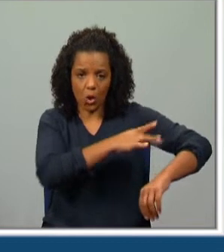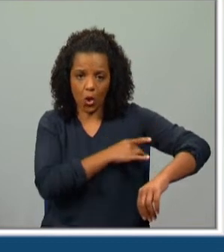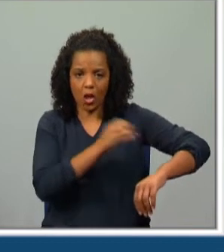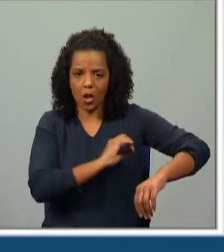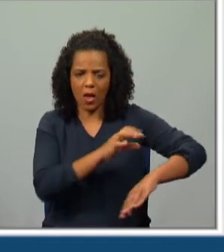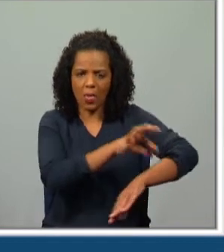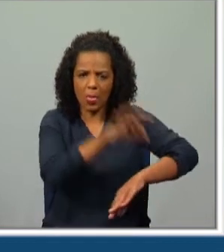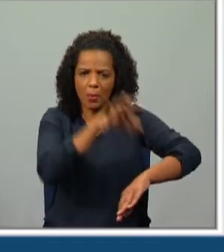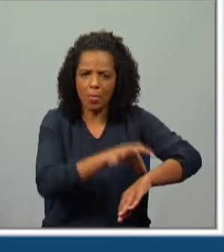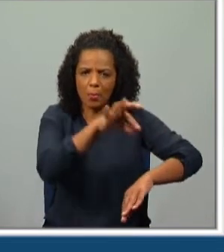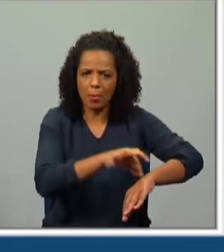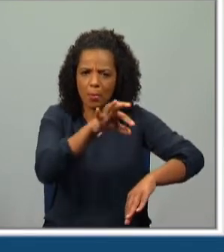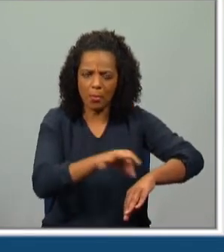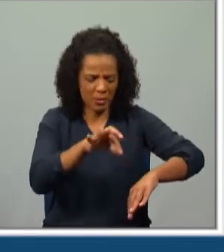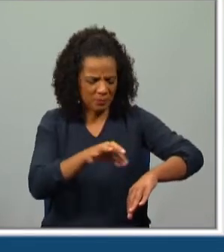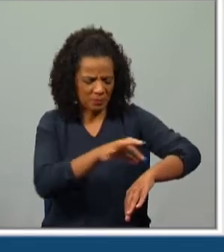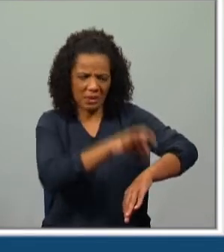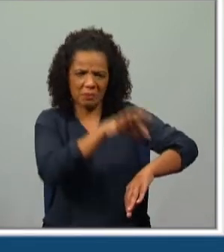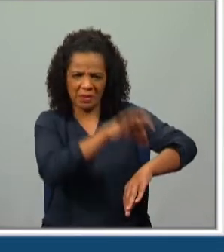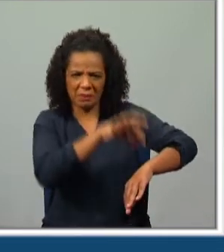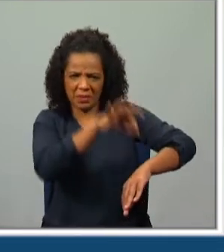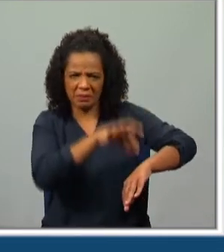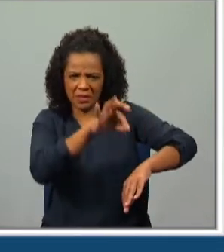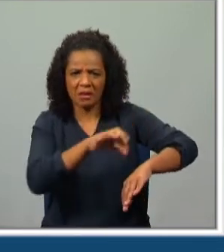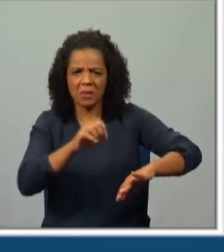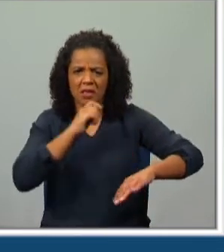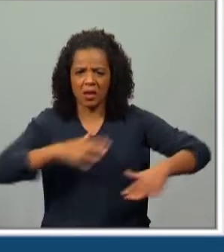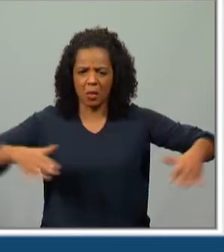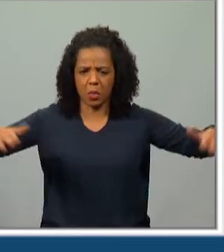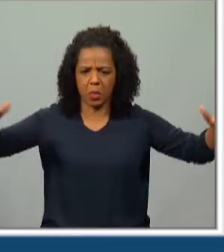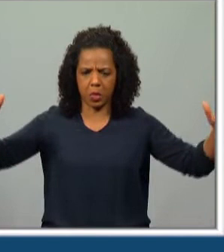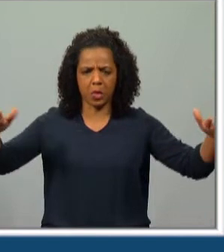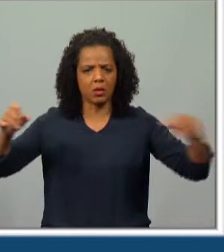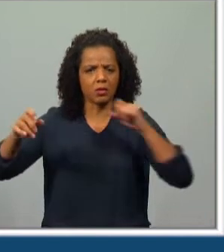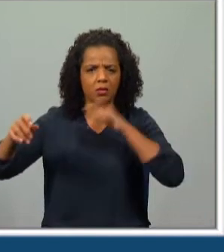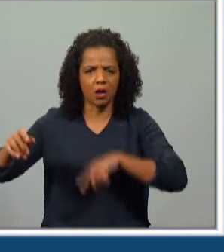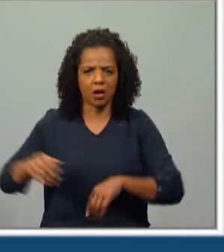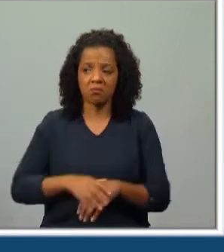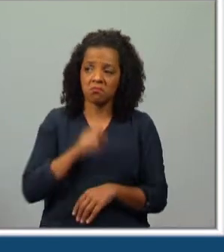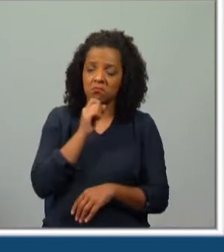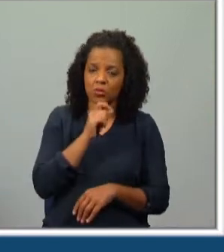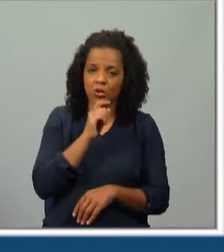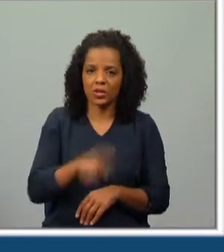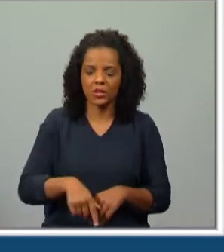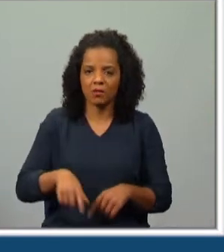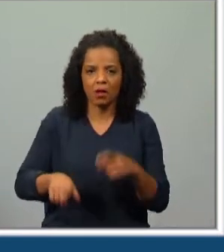internadas daquela substância espessa mas ao menos podia estendê-las talvez 從那厚厚的物質住院但至少我可以擴展它們 tenha ainda uma possibilidade de sair daqui 仍有機會脫身從這裡